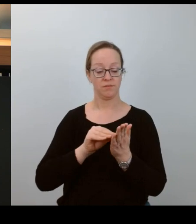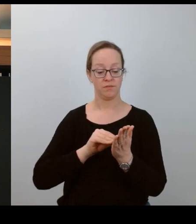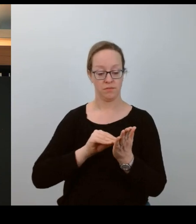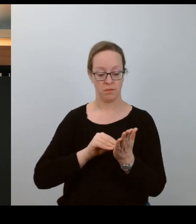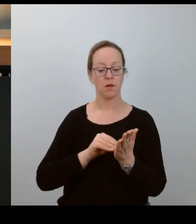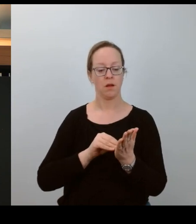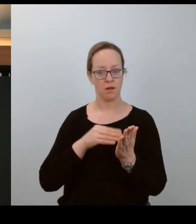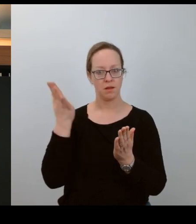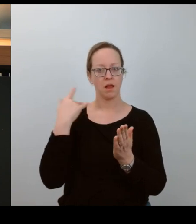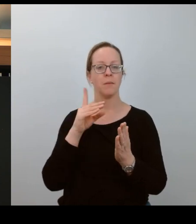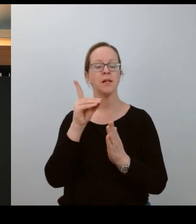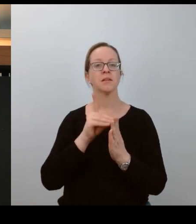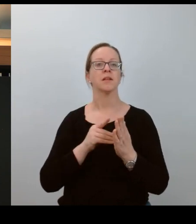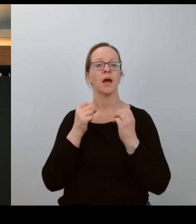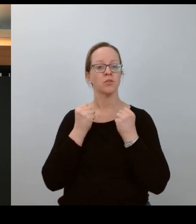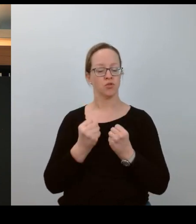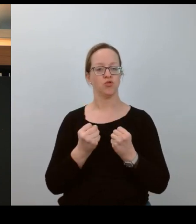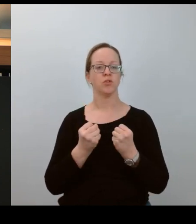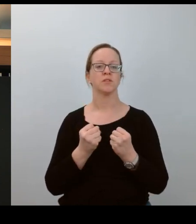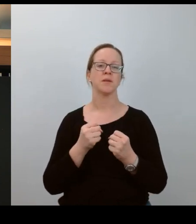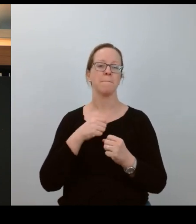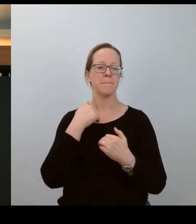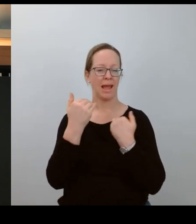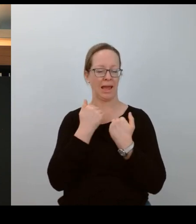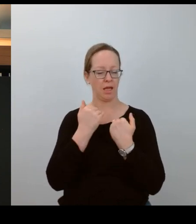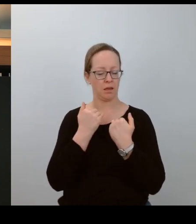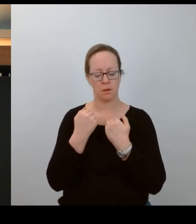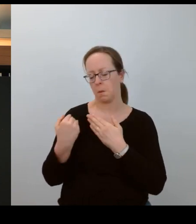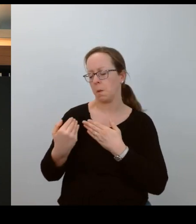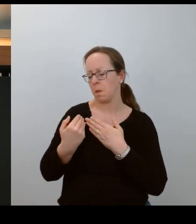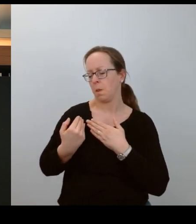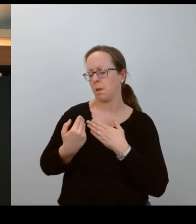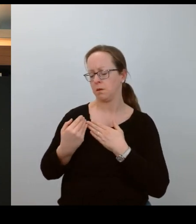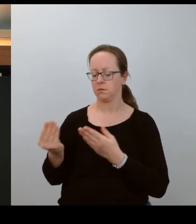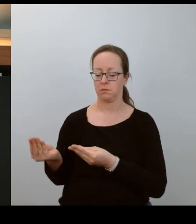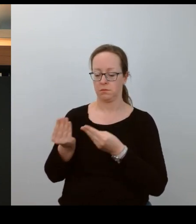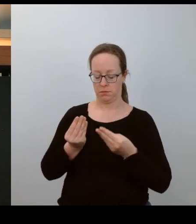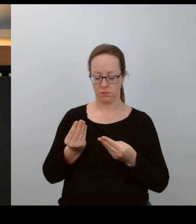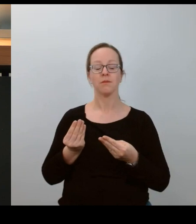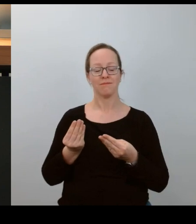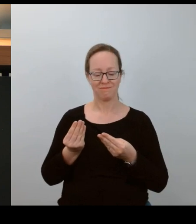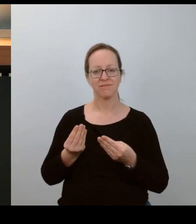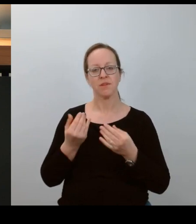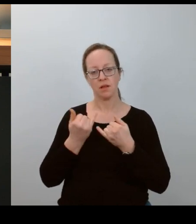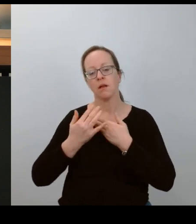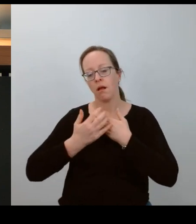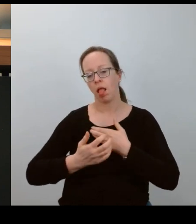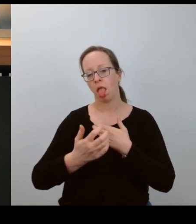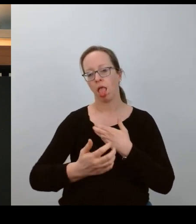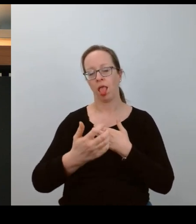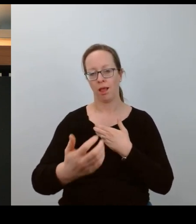nicht geschafft hatten, die Stelle von nahe nach zu besetzen, so wichtig ist ihm das Thema Datenschutz.